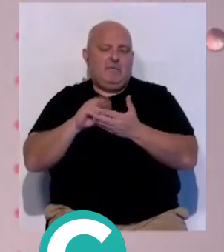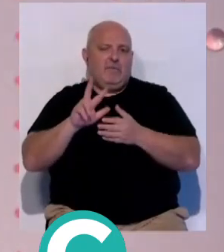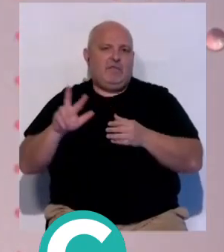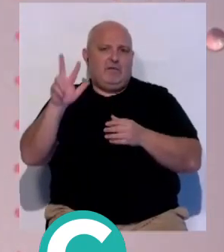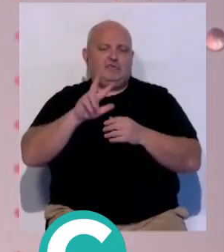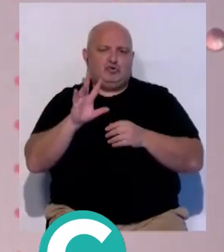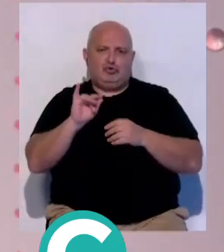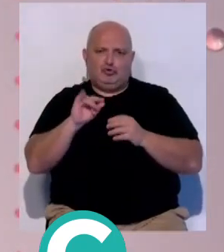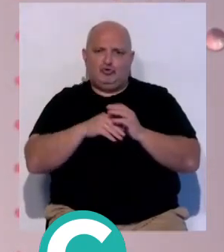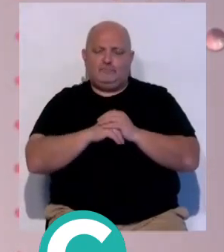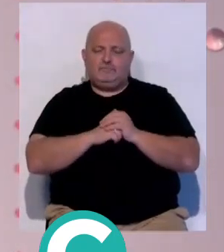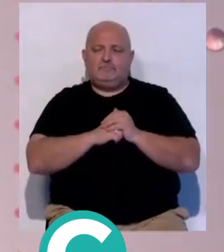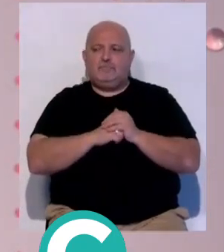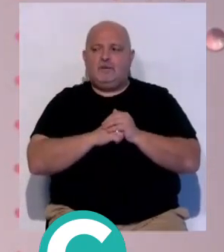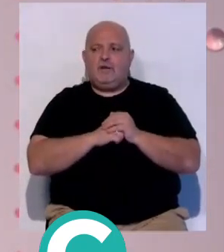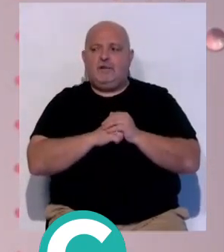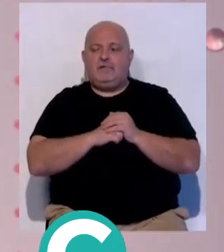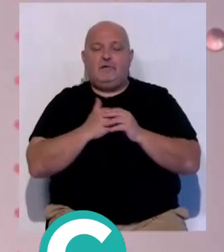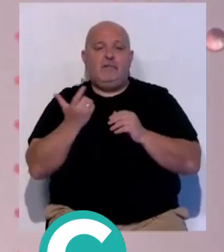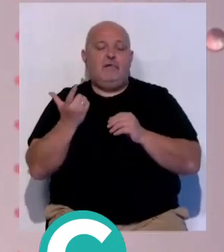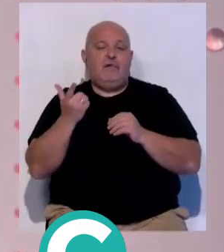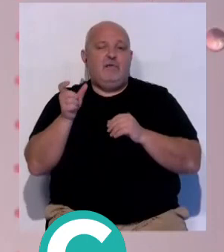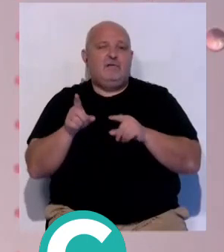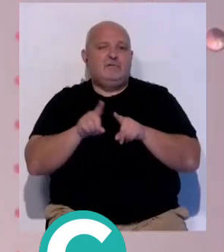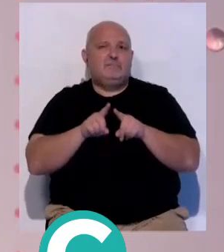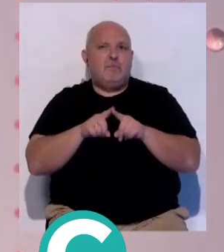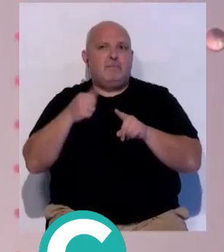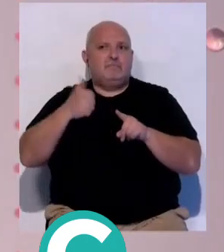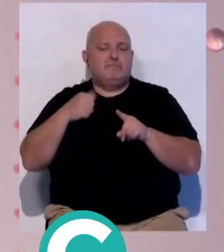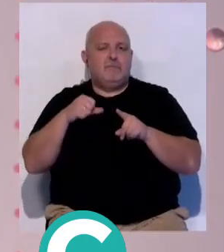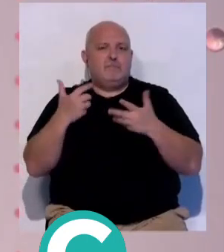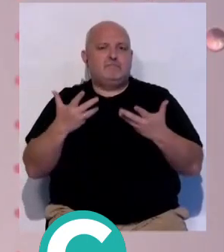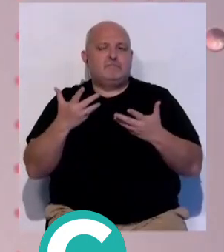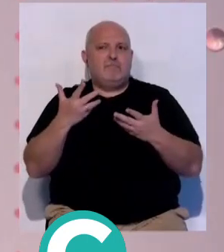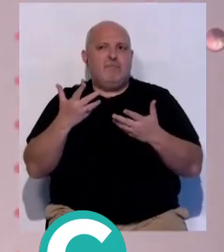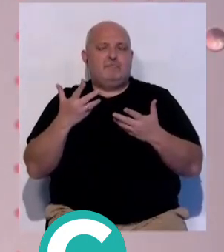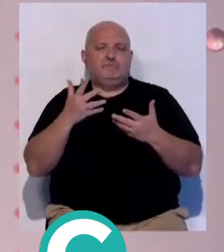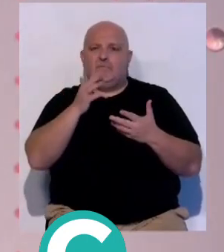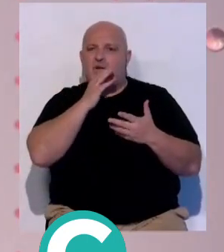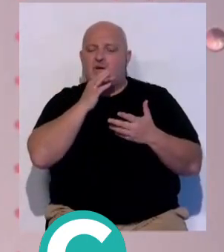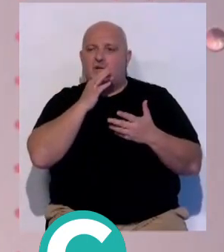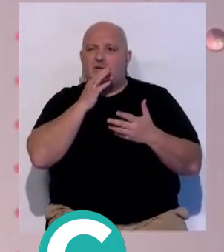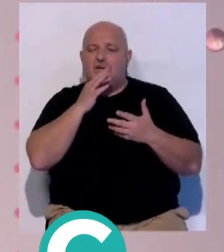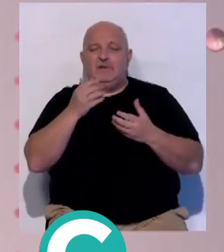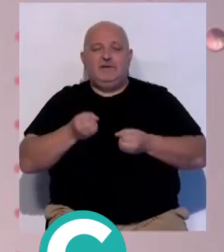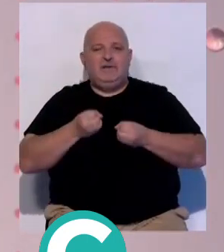total y además entro a valorar que no cayendo la pedantería como él comentaba se están perdiendo